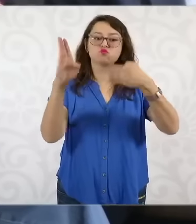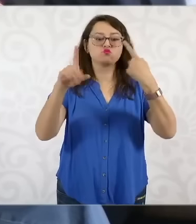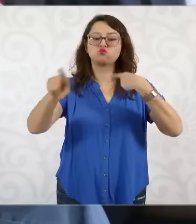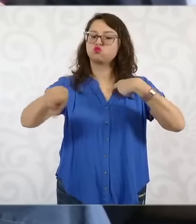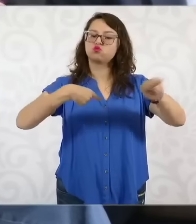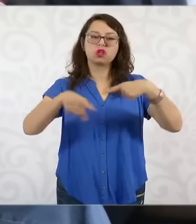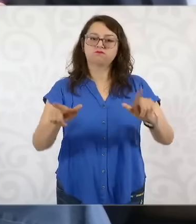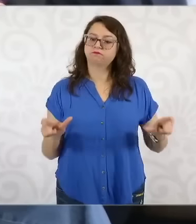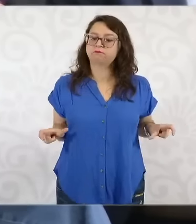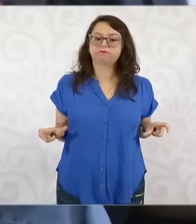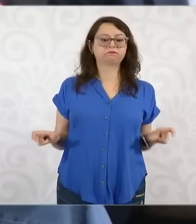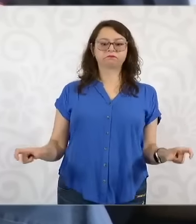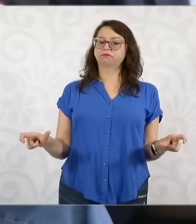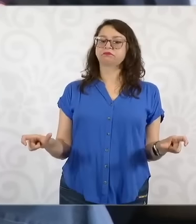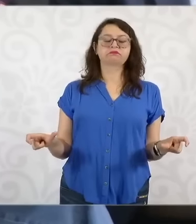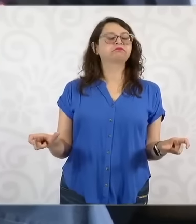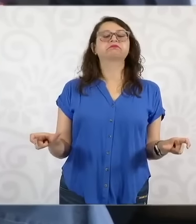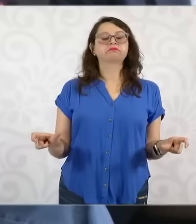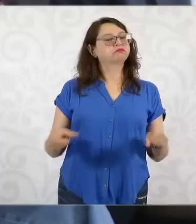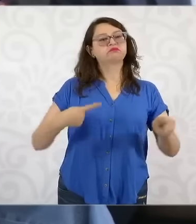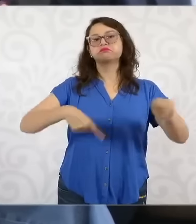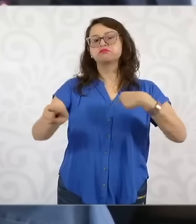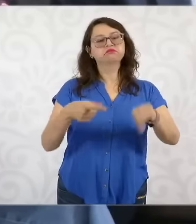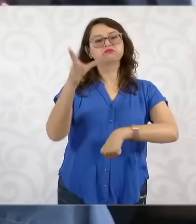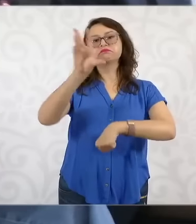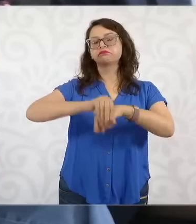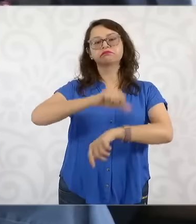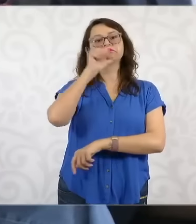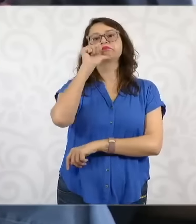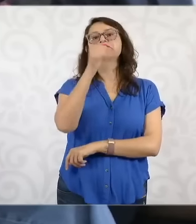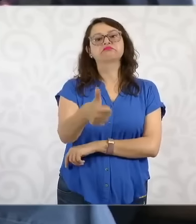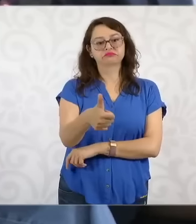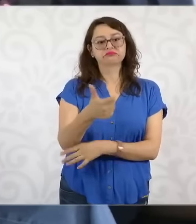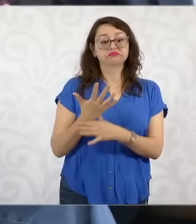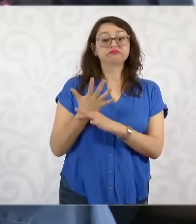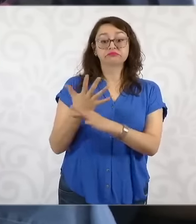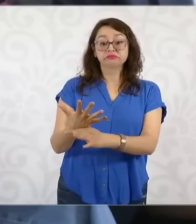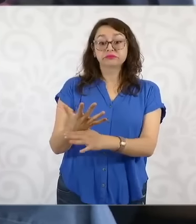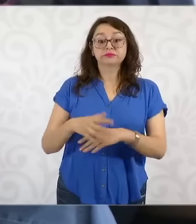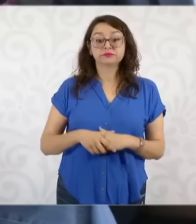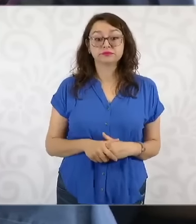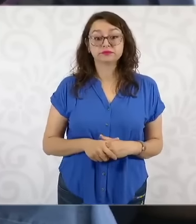todo en la ciudad de México, los encuentros de fútbol del mundial eh de fútbol. Eh, ¿hay